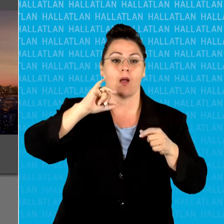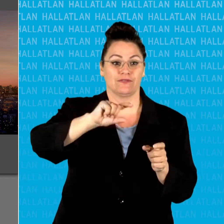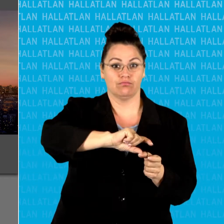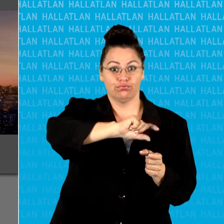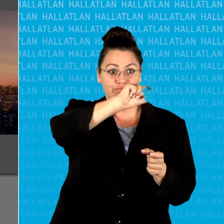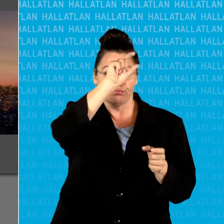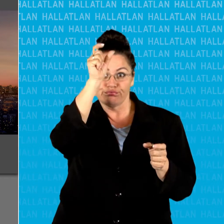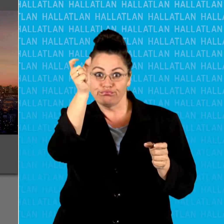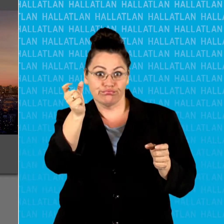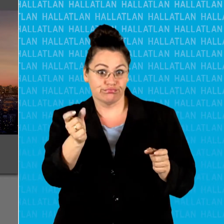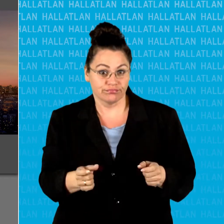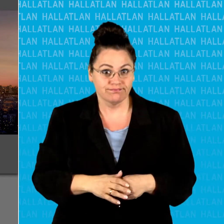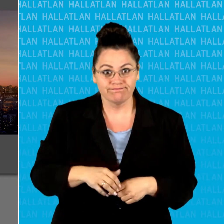mégpedig úgy, hogy U-alakban meghajlítja a felhőkarcolót